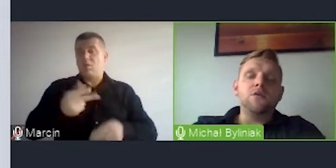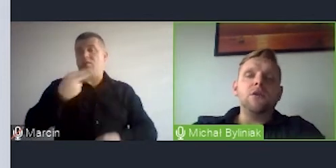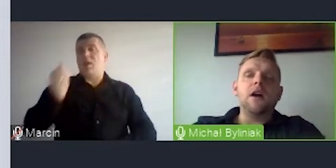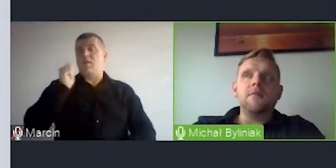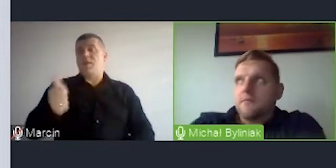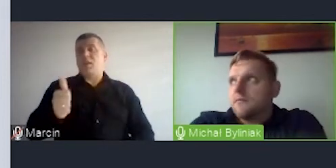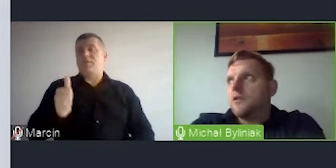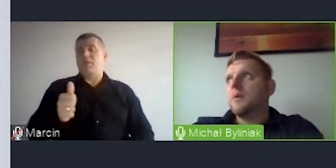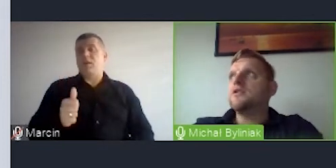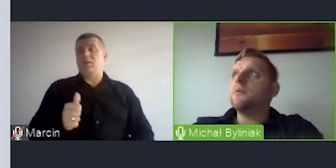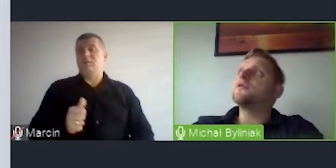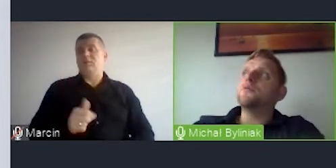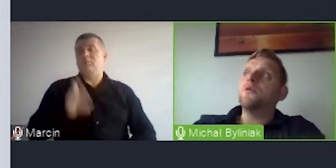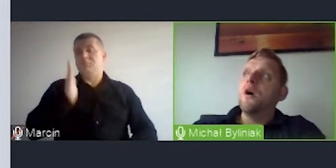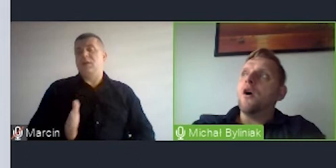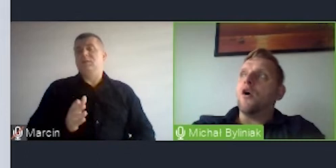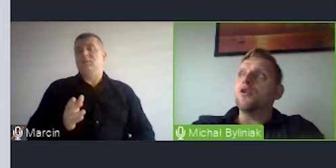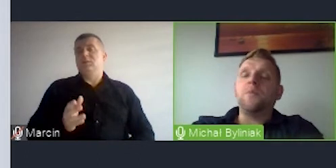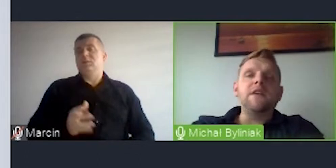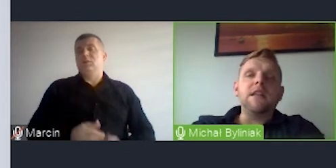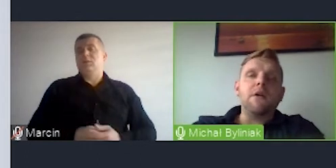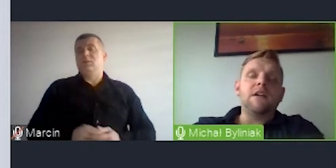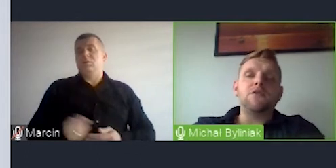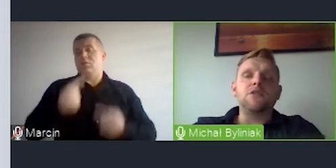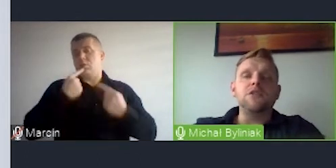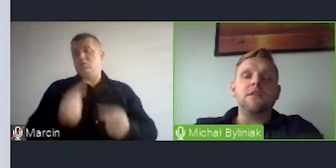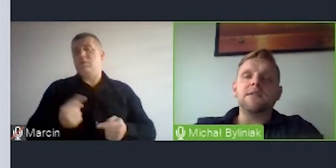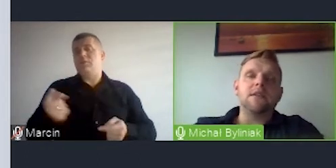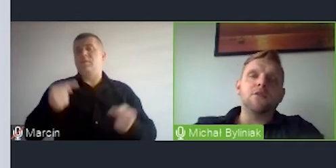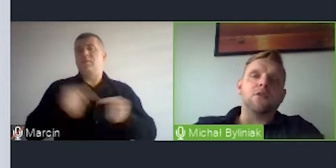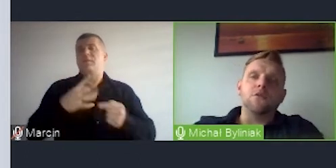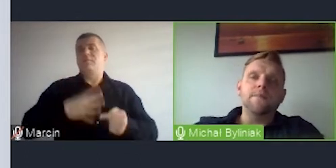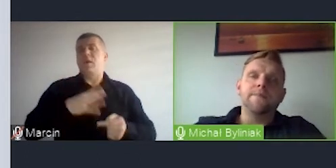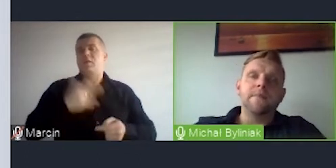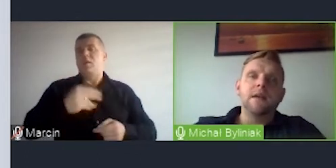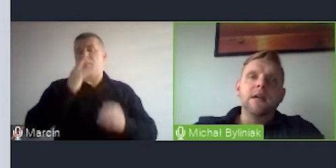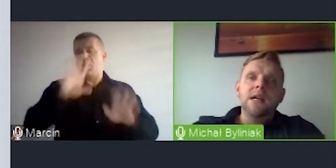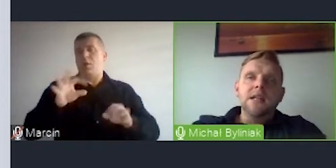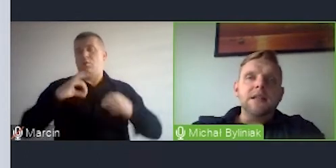która będzie po prostu odpowiadała wartości niewykazanego dochodu.